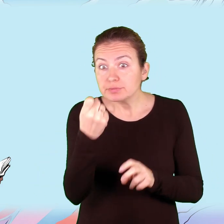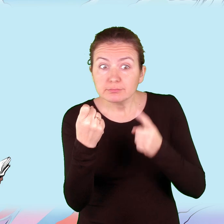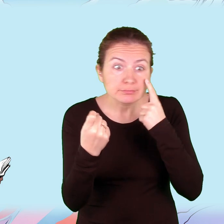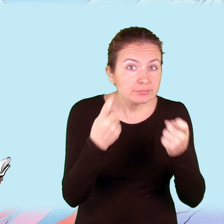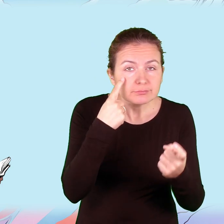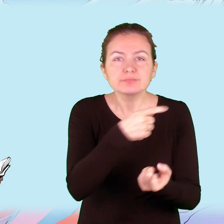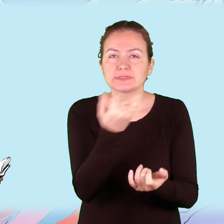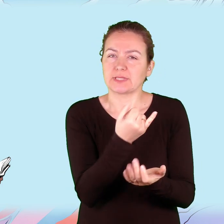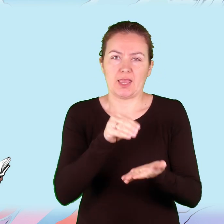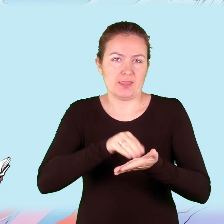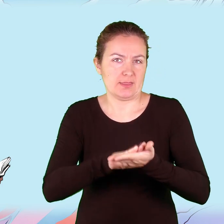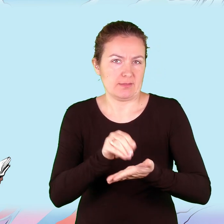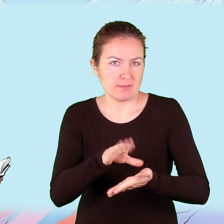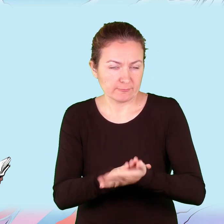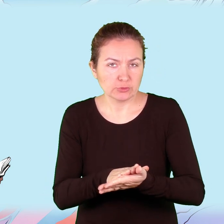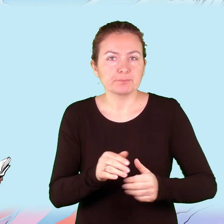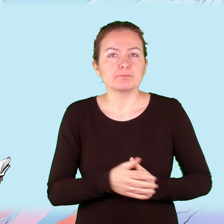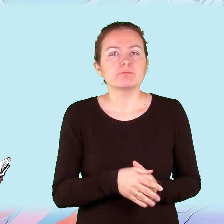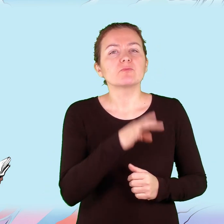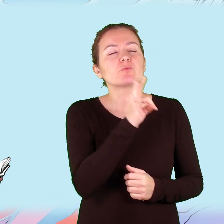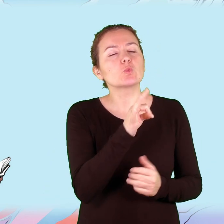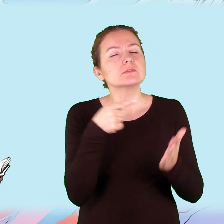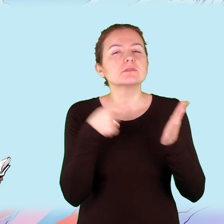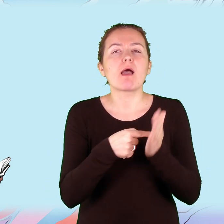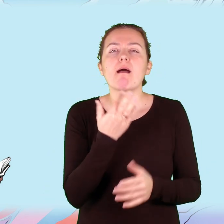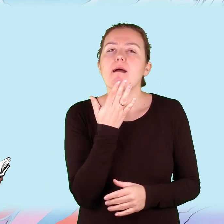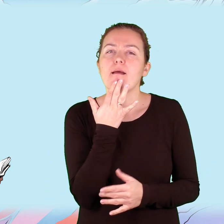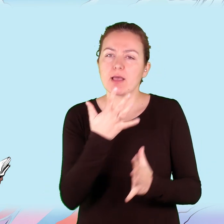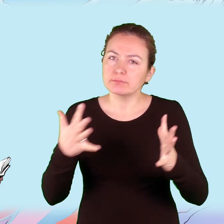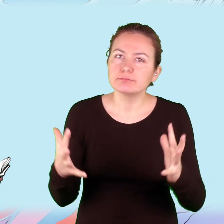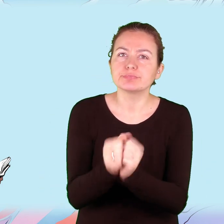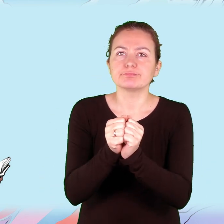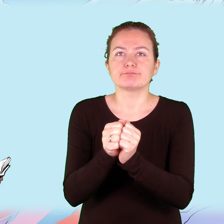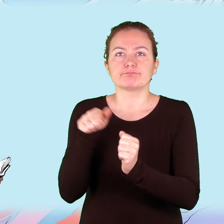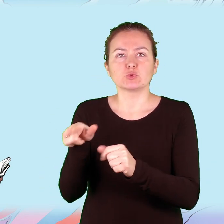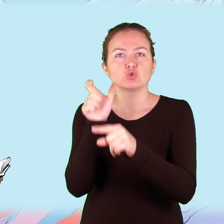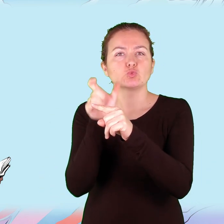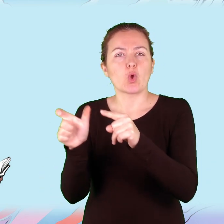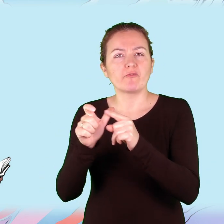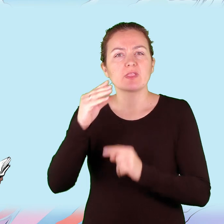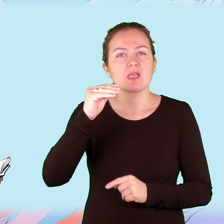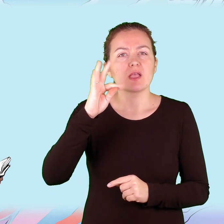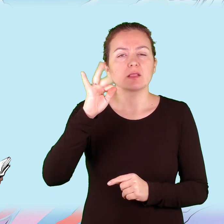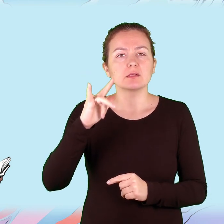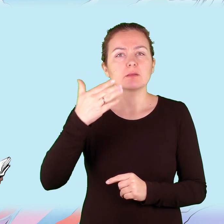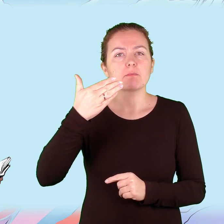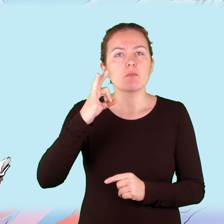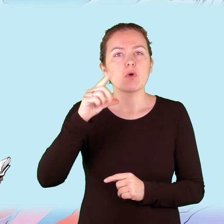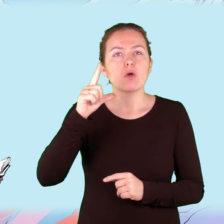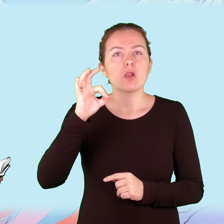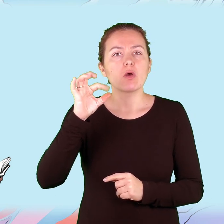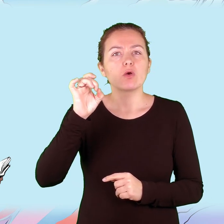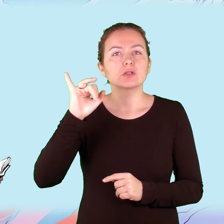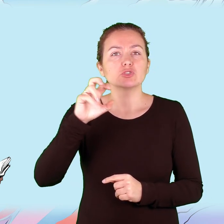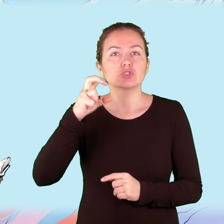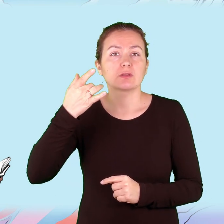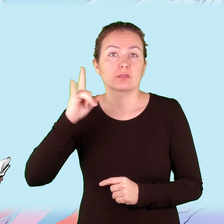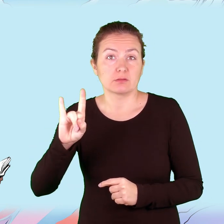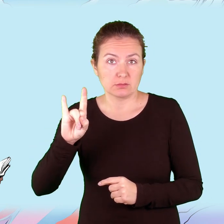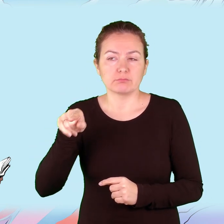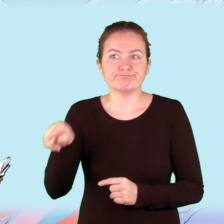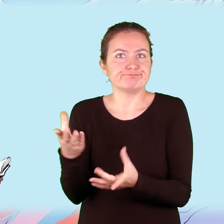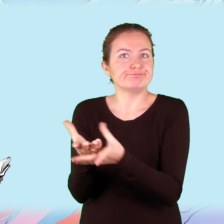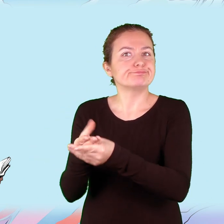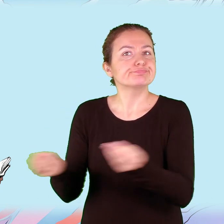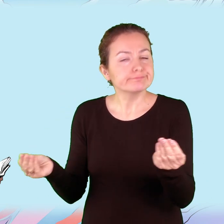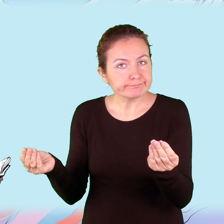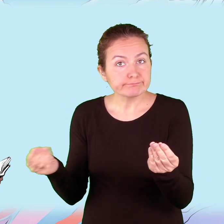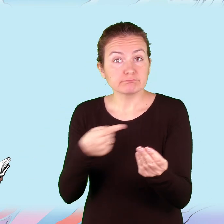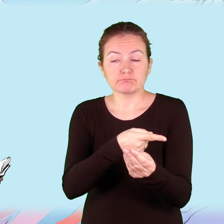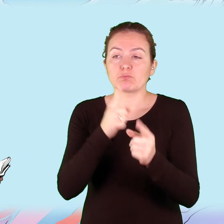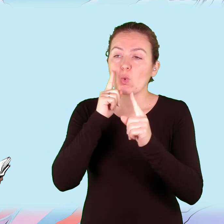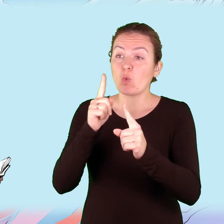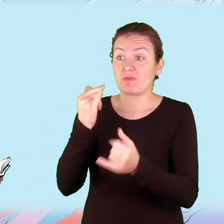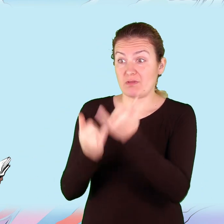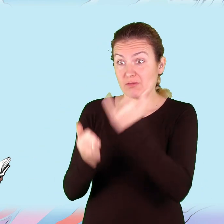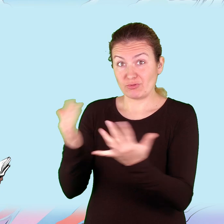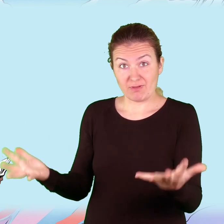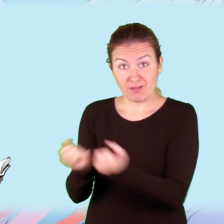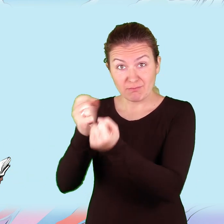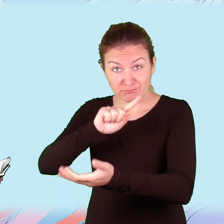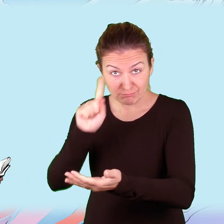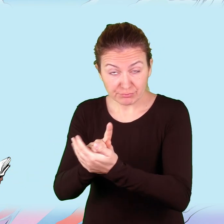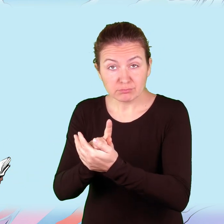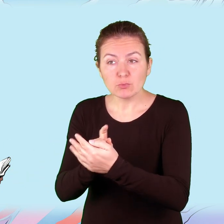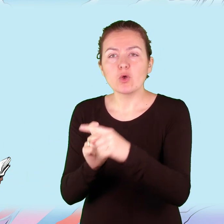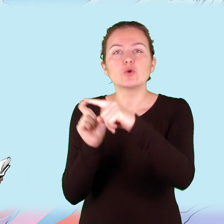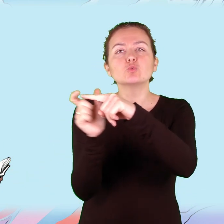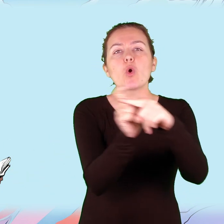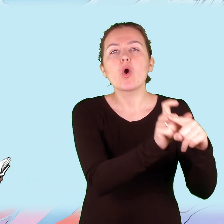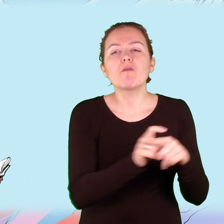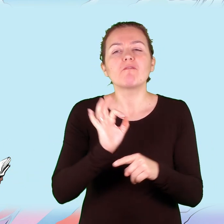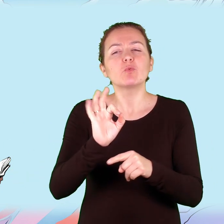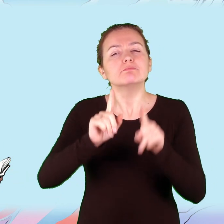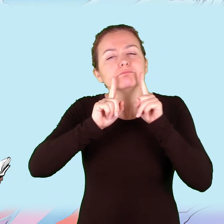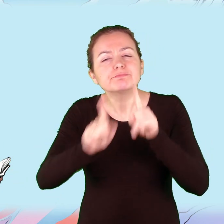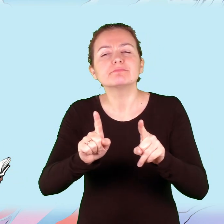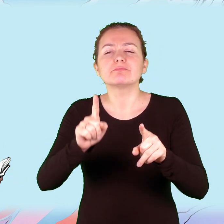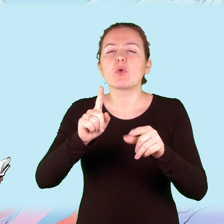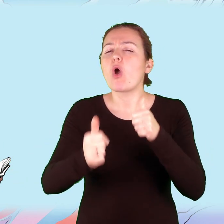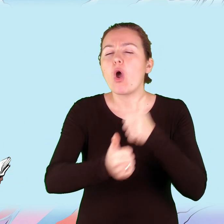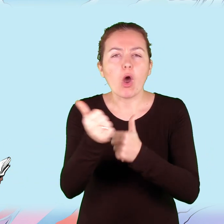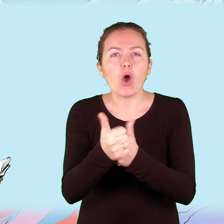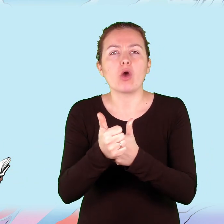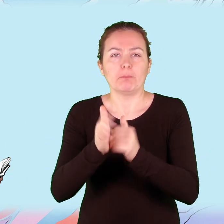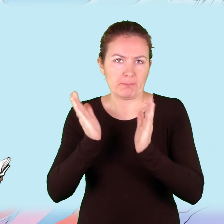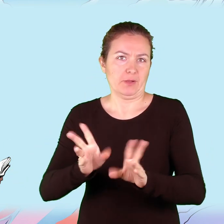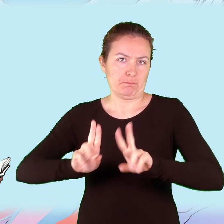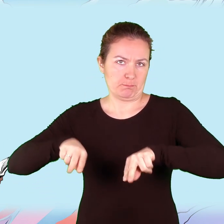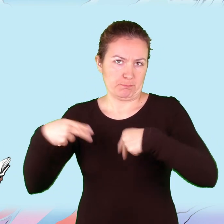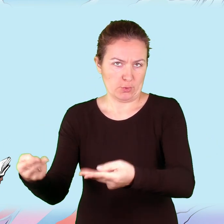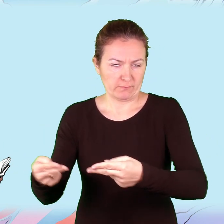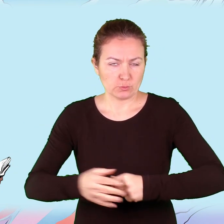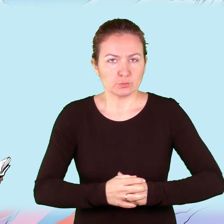Zawsze notuje swoje spostrzeżenia, a jego misją jest odnalezienie zaginionego Słownika Etymologicznego, aby przywrócić słowom ich prawdziwe znaczenie.